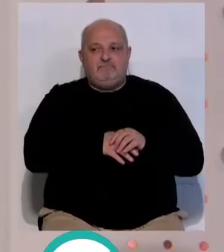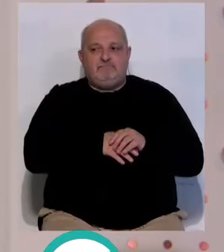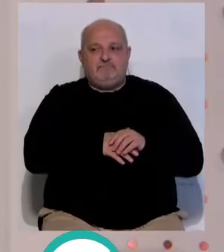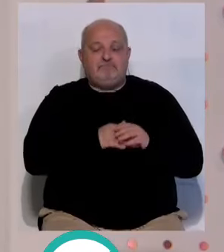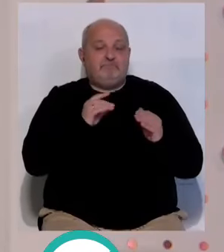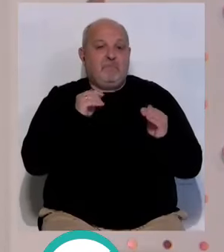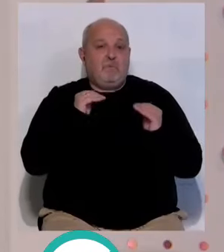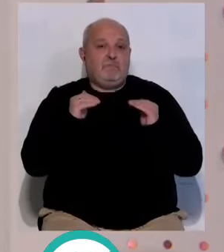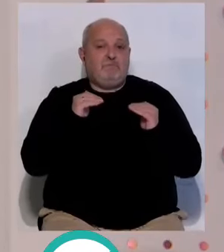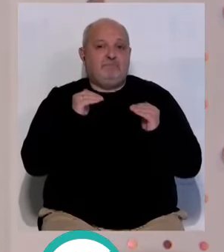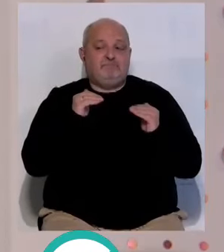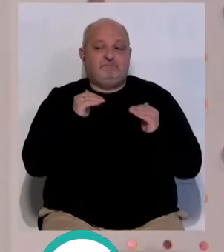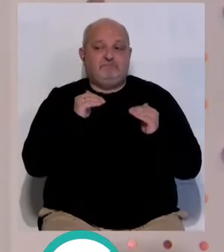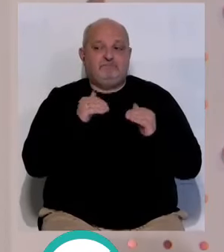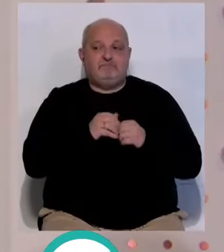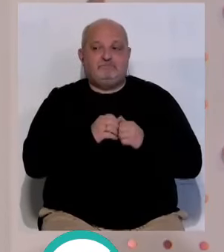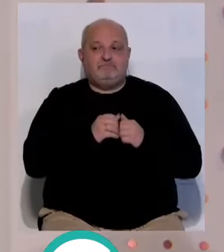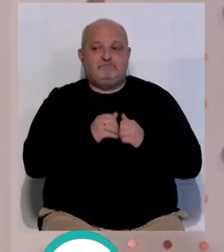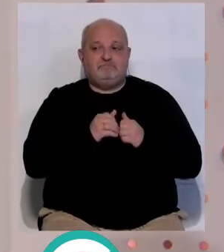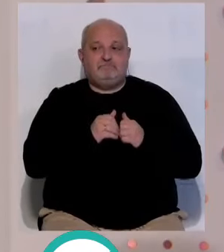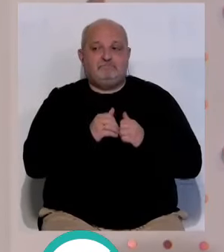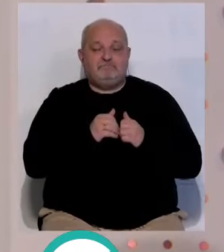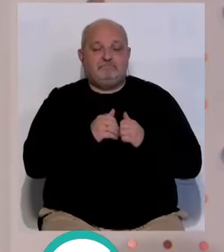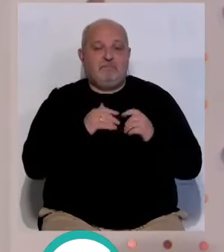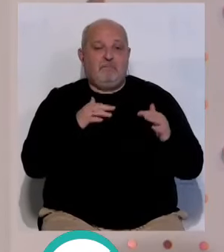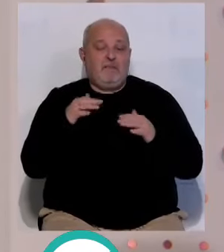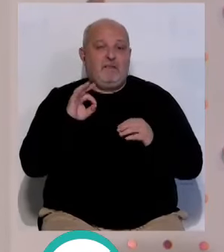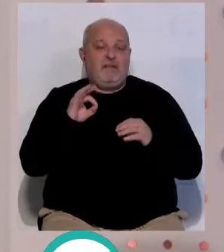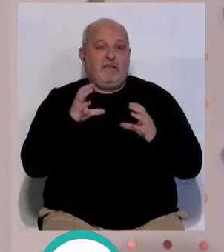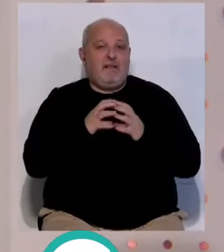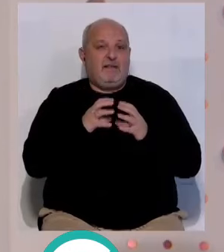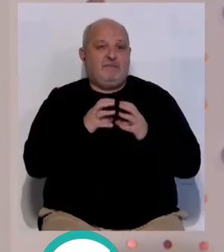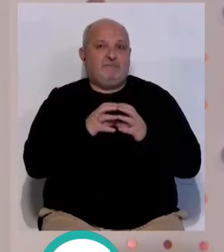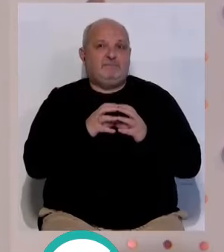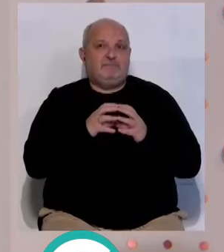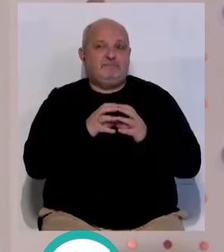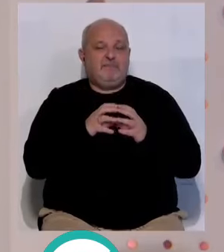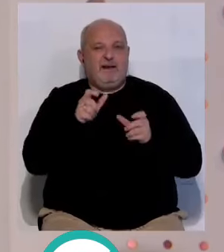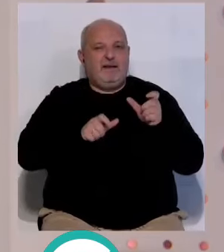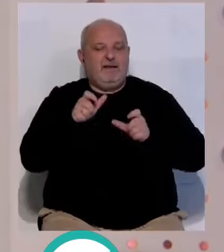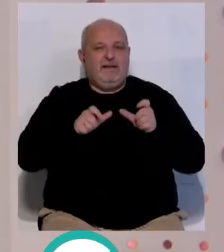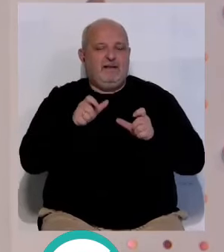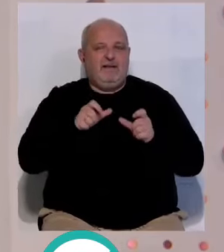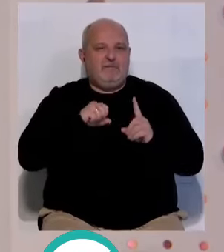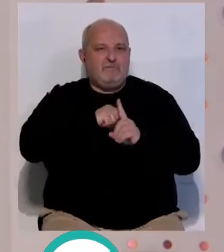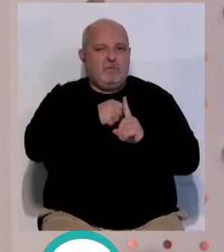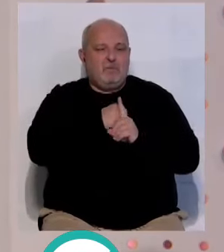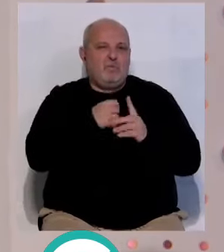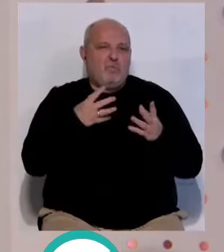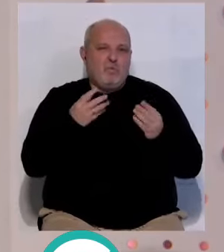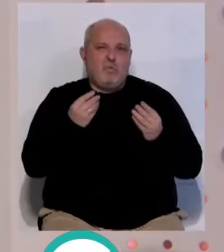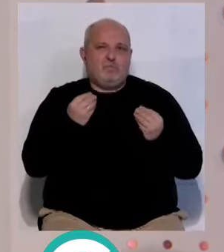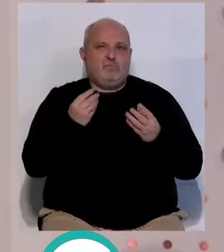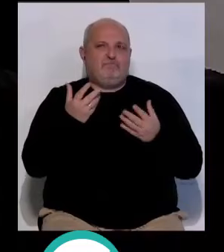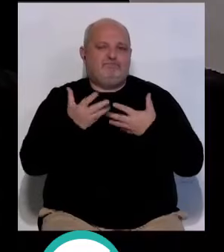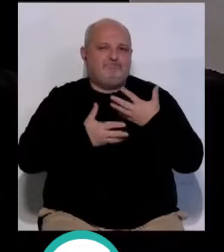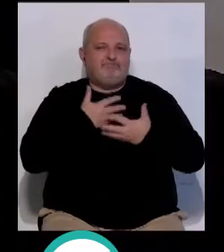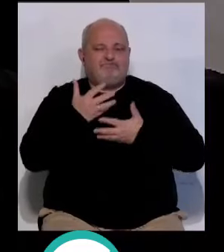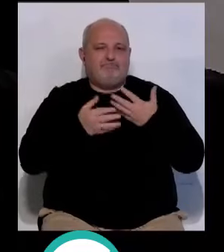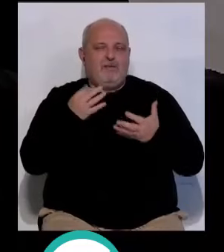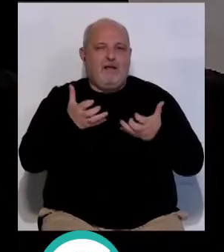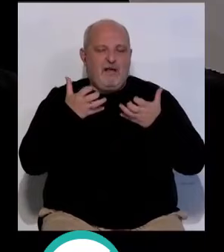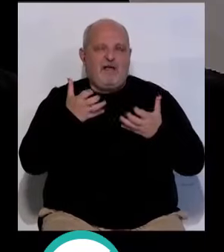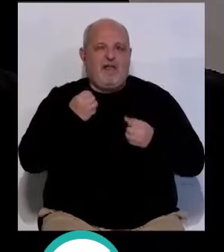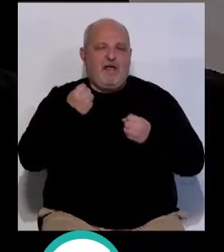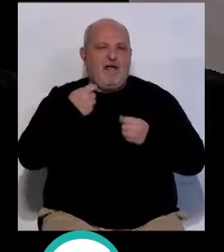momento el partido de granada la gente presionaba mucho pum que hay que ganar a la fuerza no sé qué